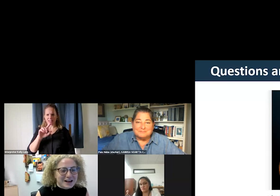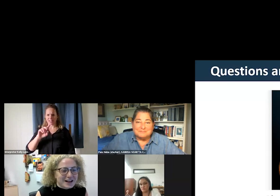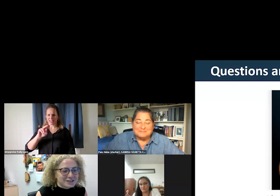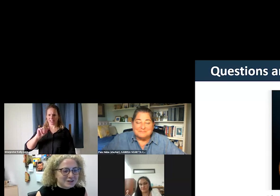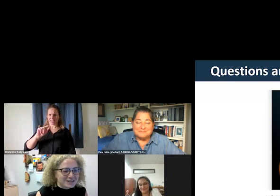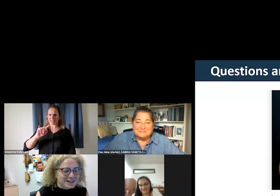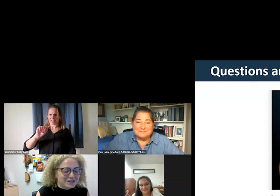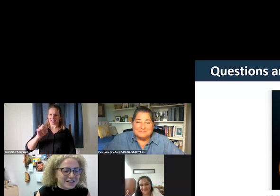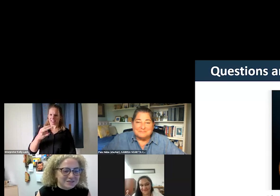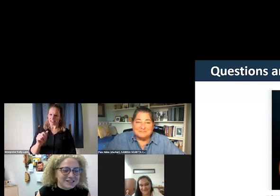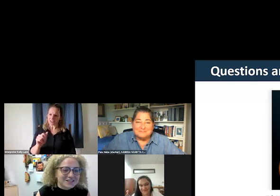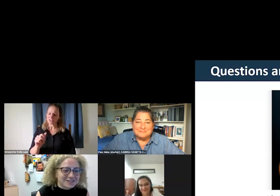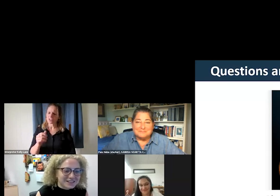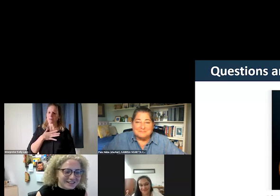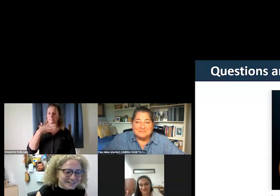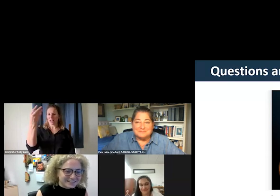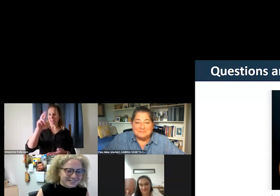¿sirve de algo mi investigación externa?